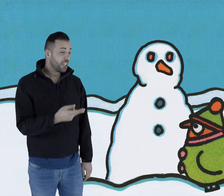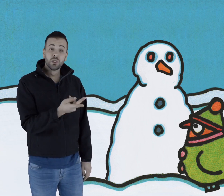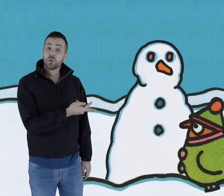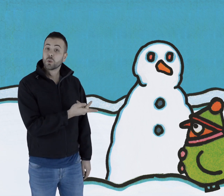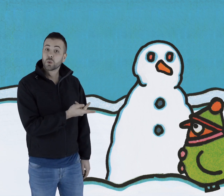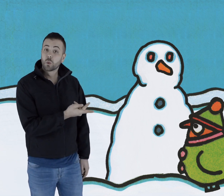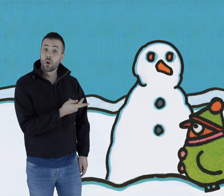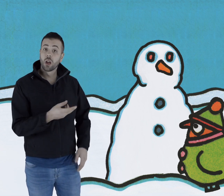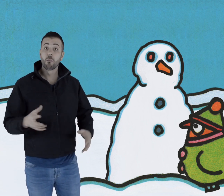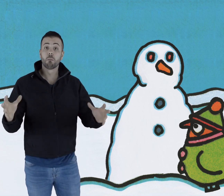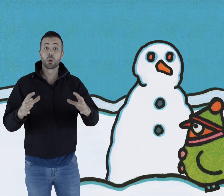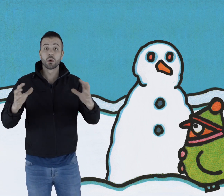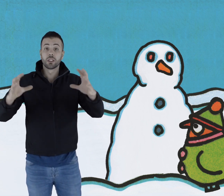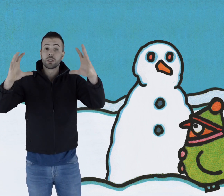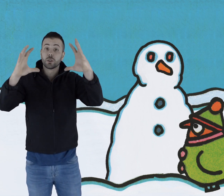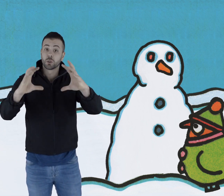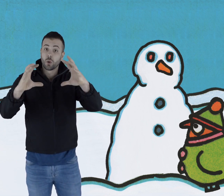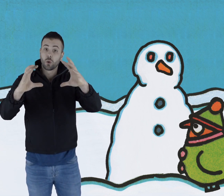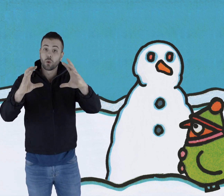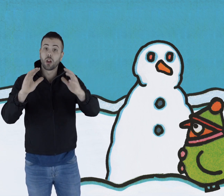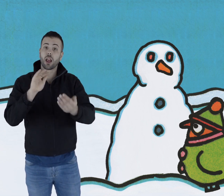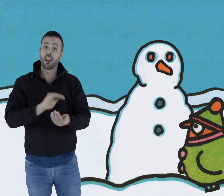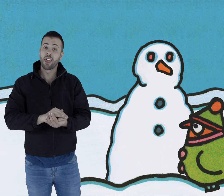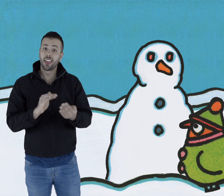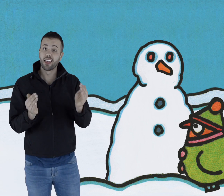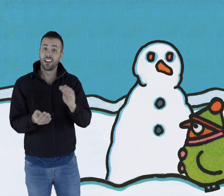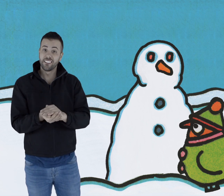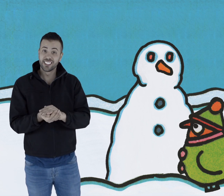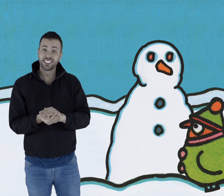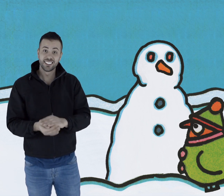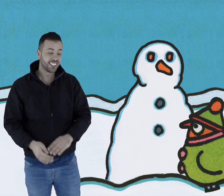hanno fatto un pupazzo di neve